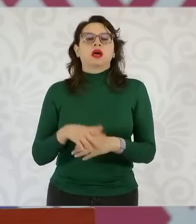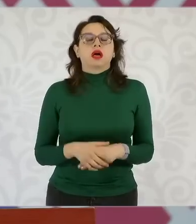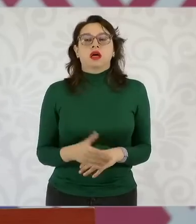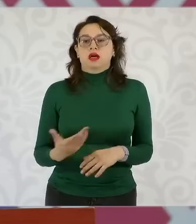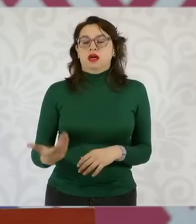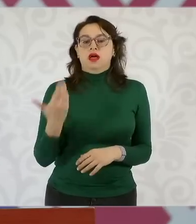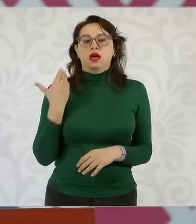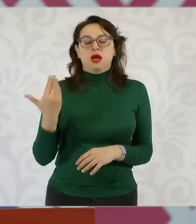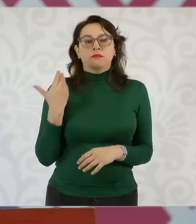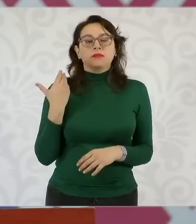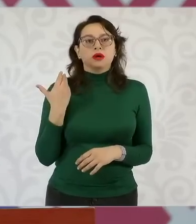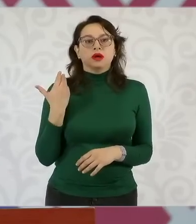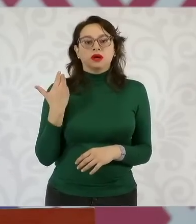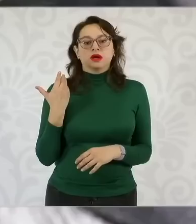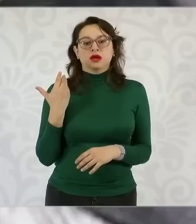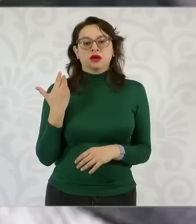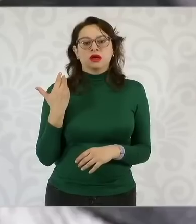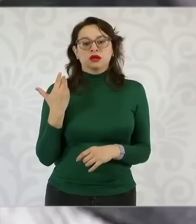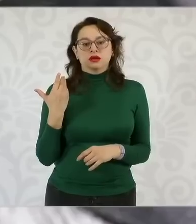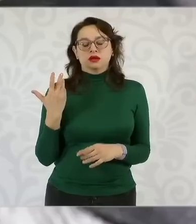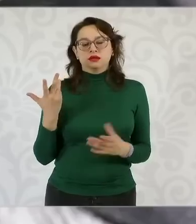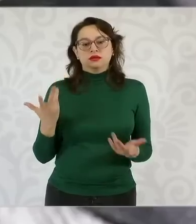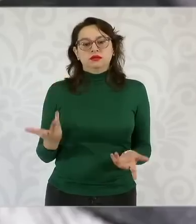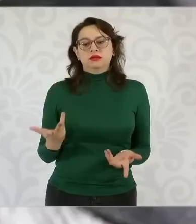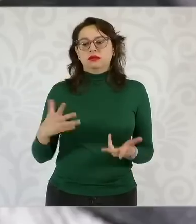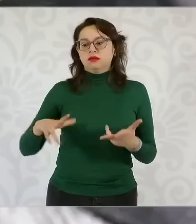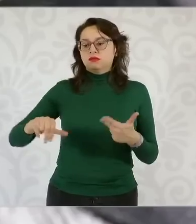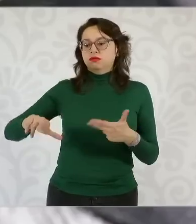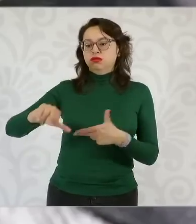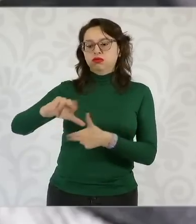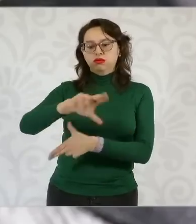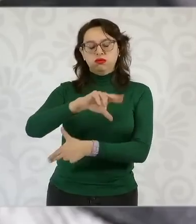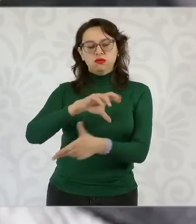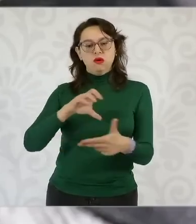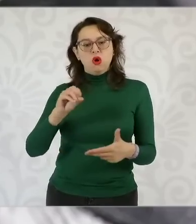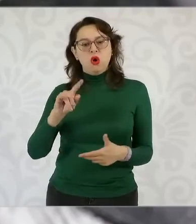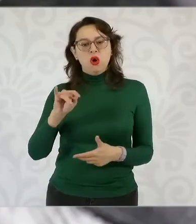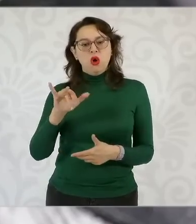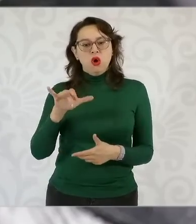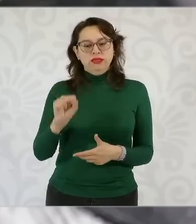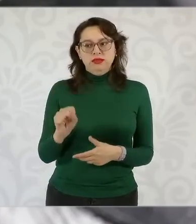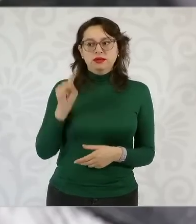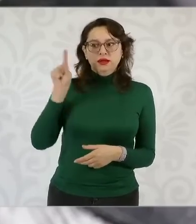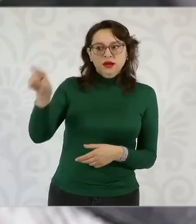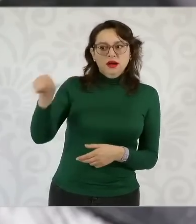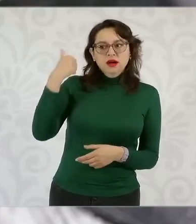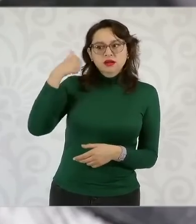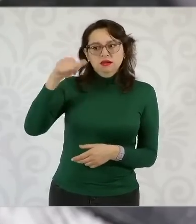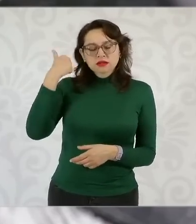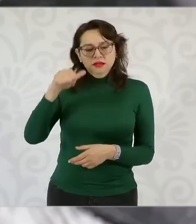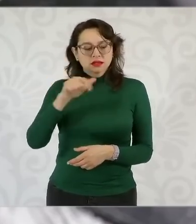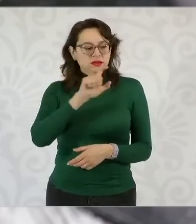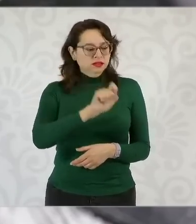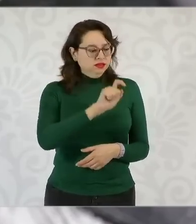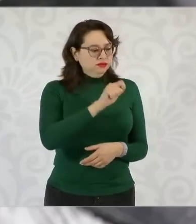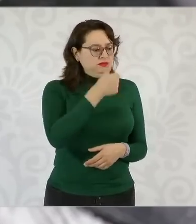hicimos tras el paso del devastador huracán otis en Acapulco y destinamos 26 millones de pesos Para